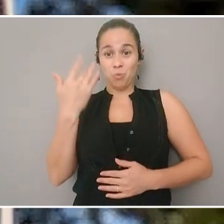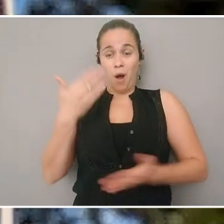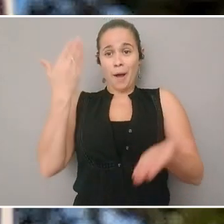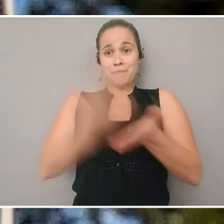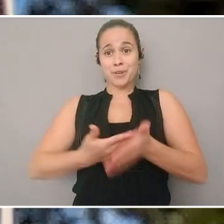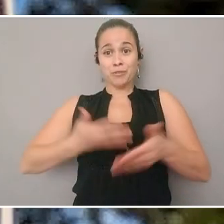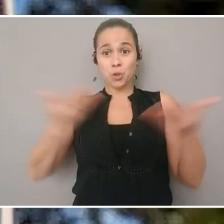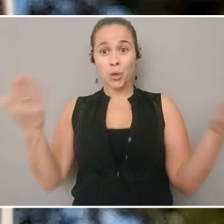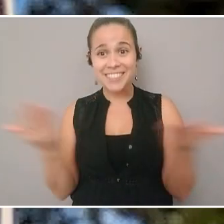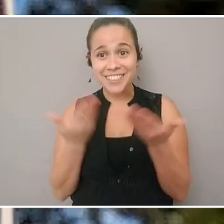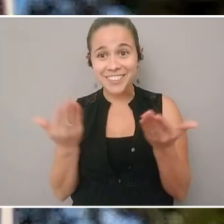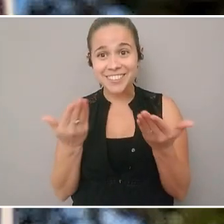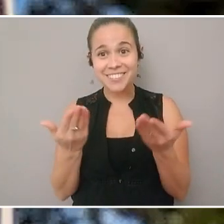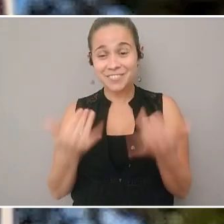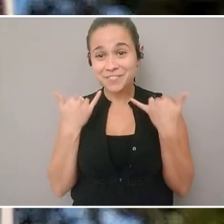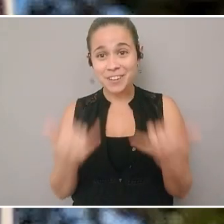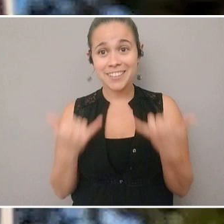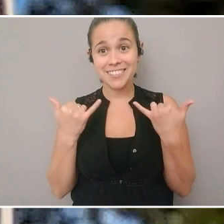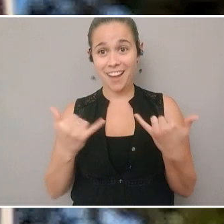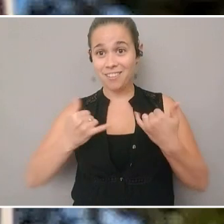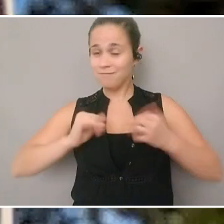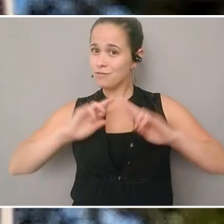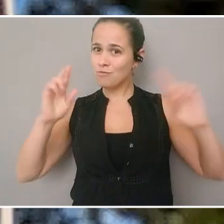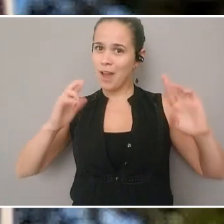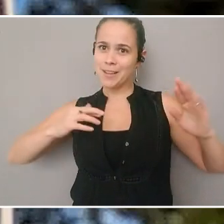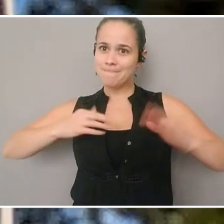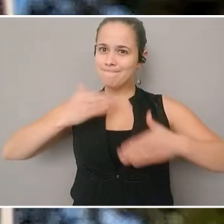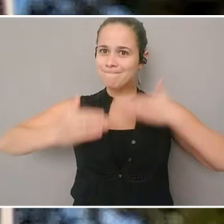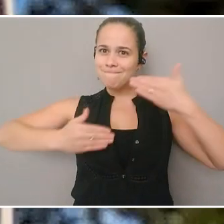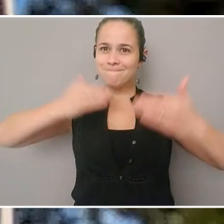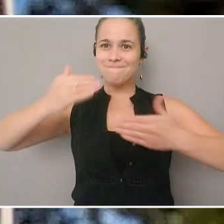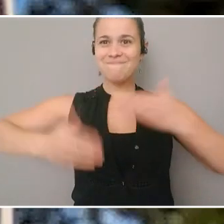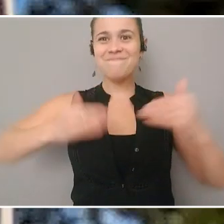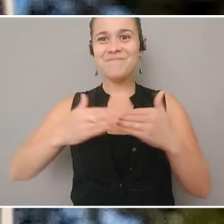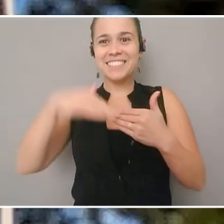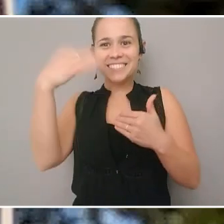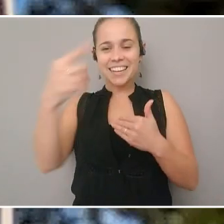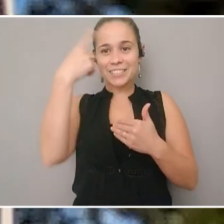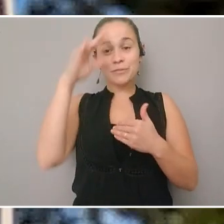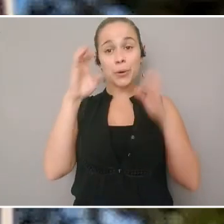ahora, listos para pasar a su próximos